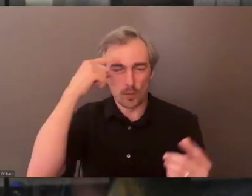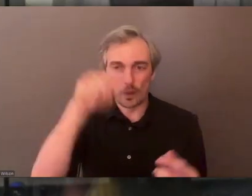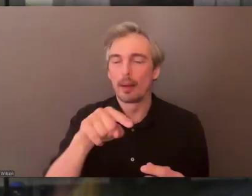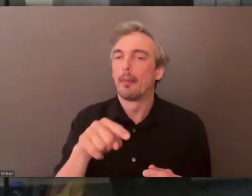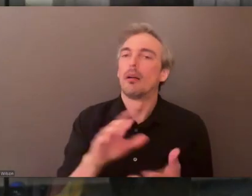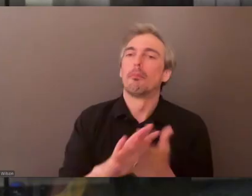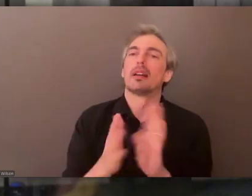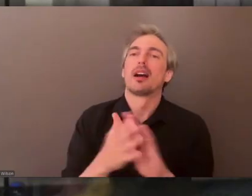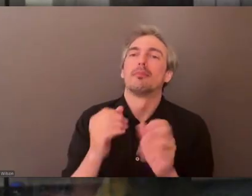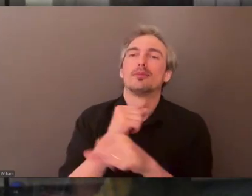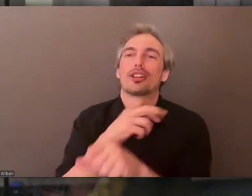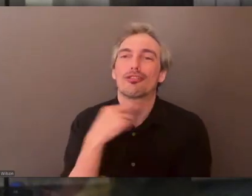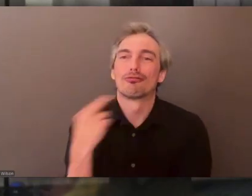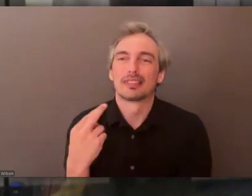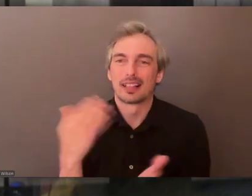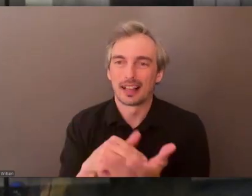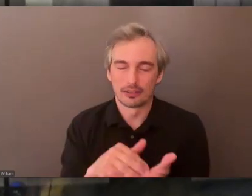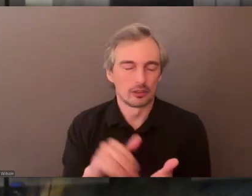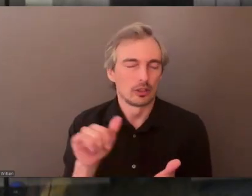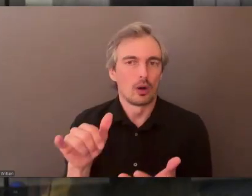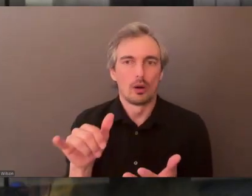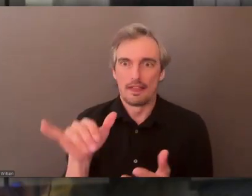最後にもう一つ質問を受け付けます。 どなたか質問はありますか？